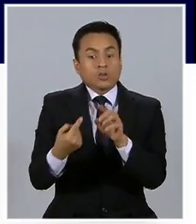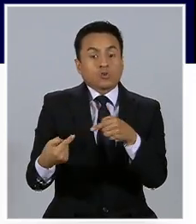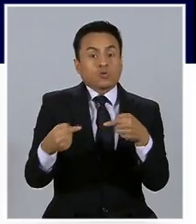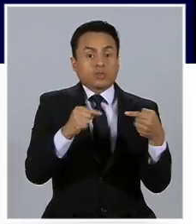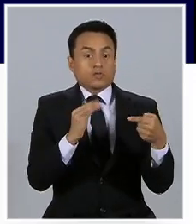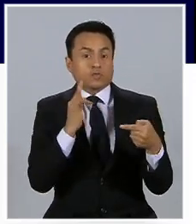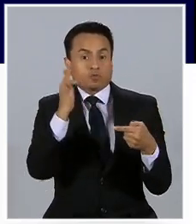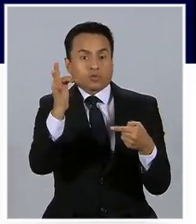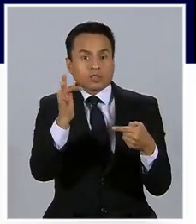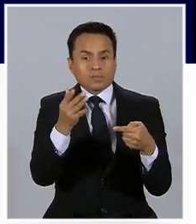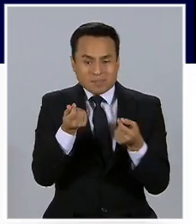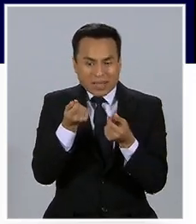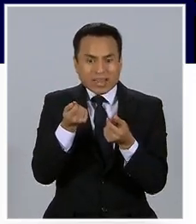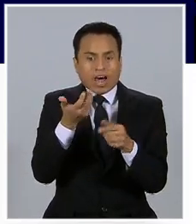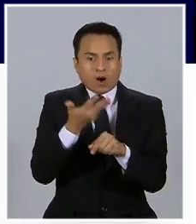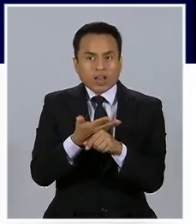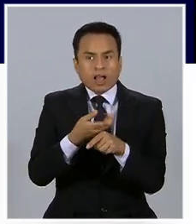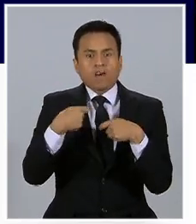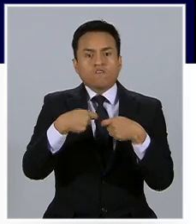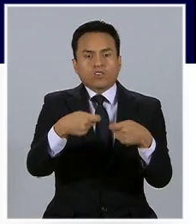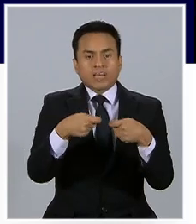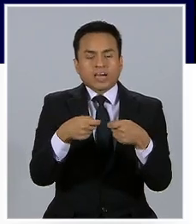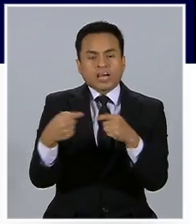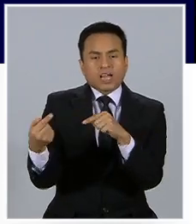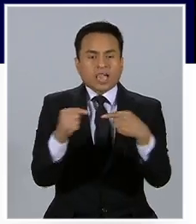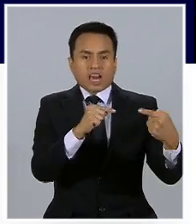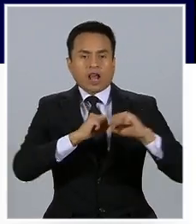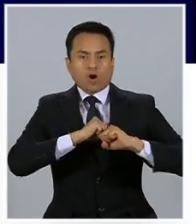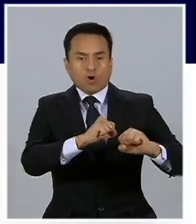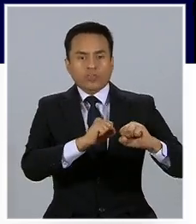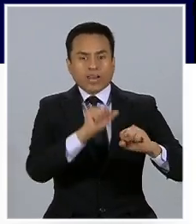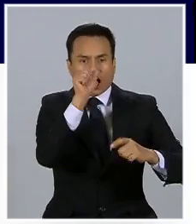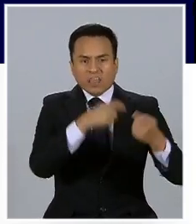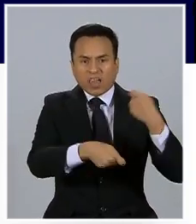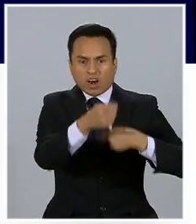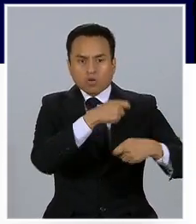ocupar la plata que hoy día se vota en la guerra contra el narco que una guerra fracasada que va